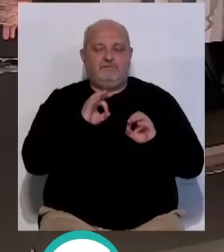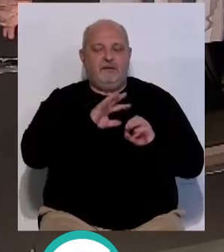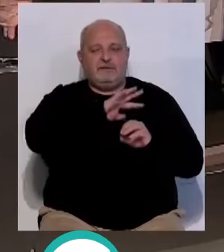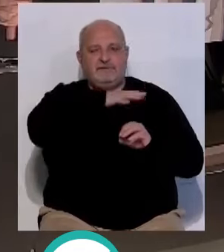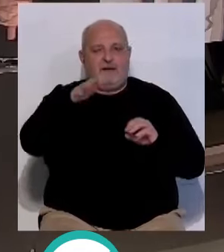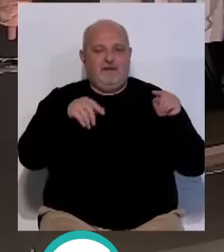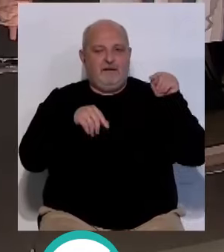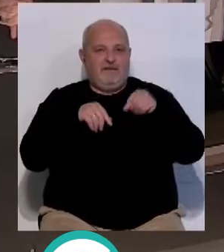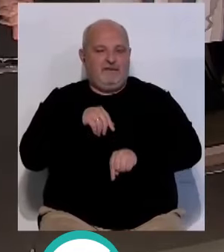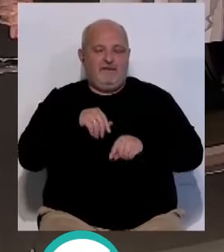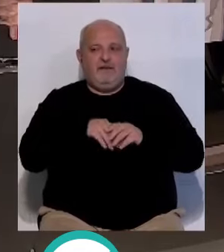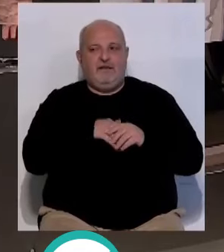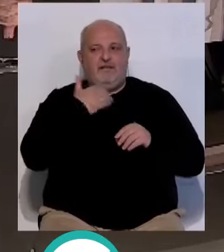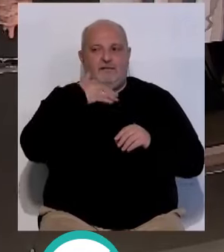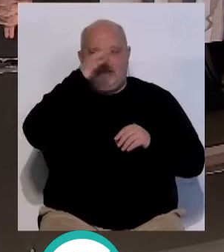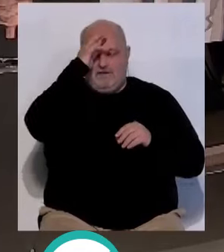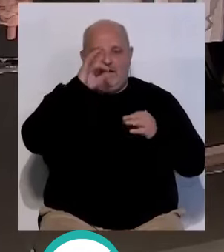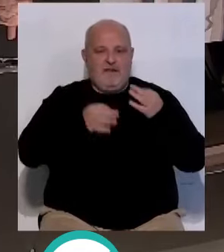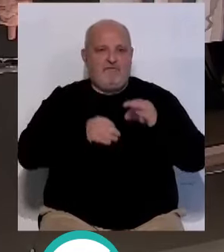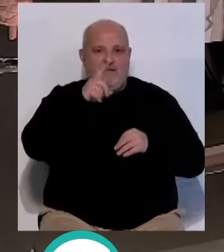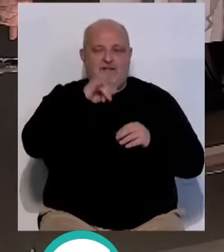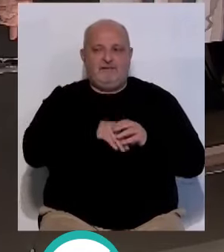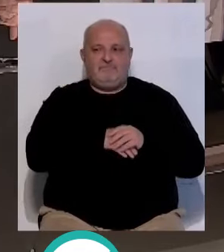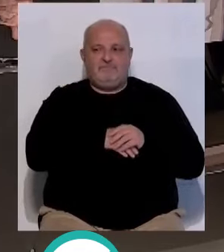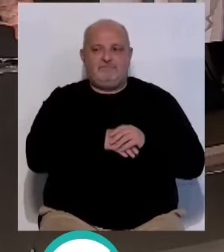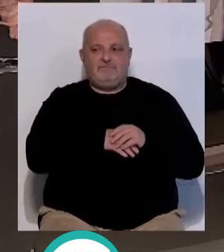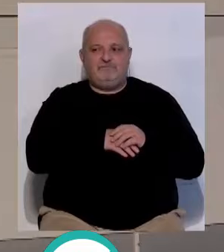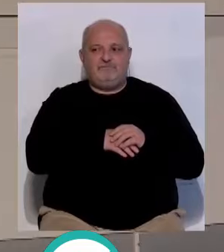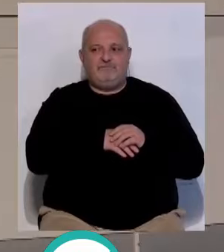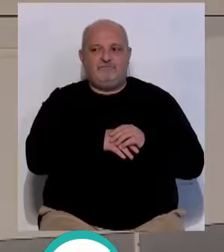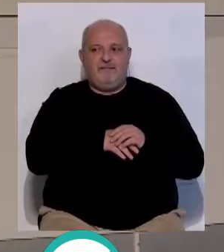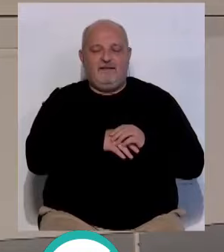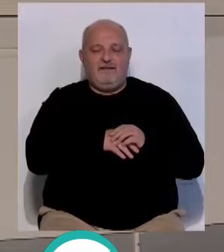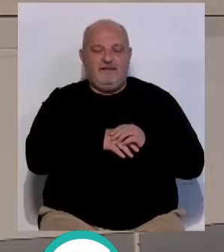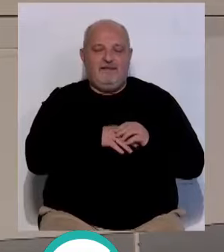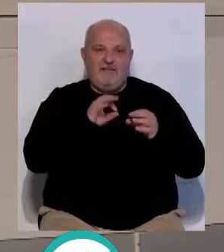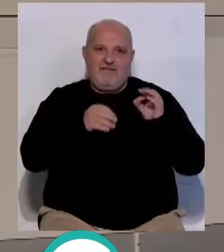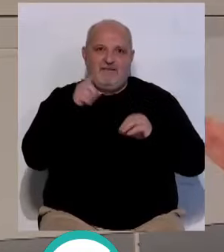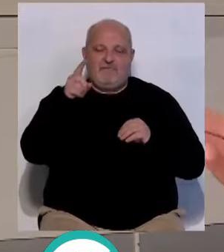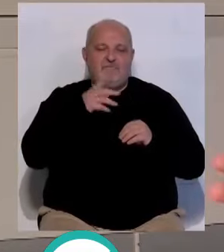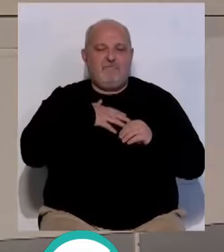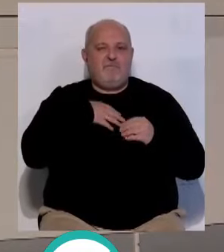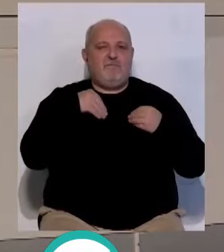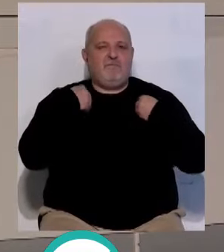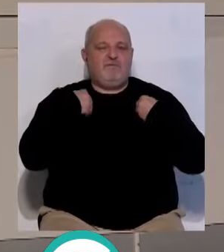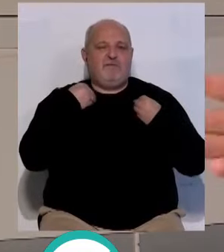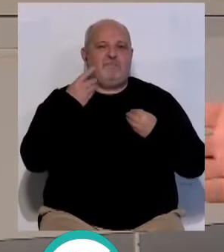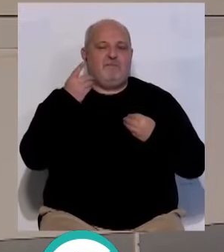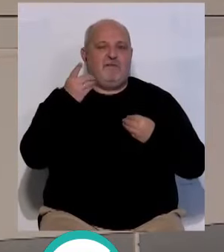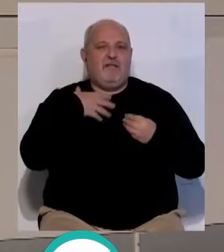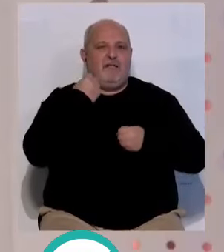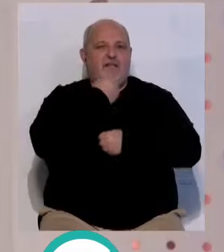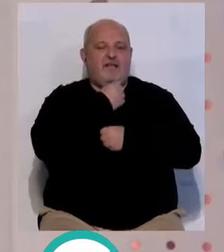contigo fin de semana nieve Uf y fenomenal yo disfruté disfruté en Navidades con el cañón de